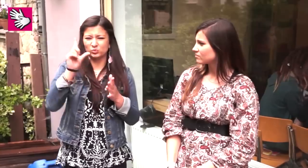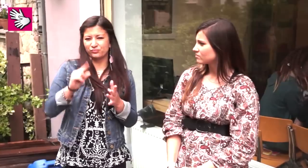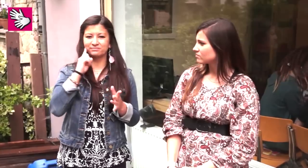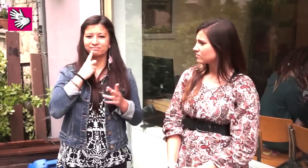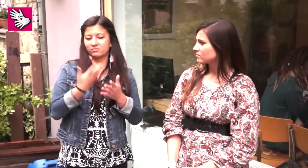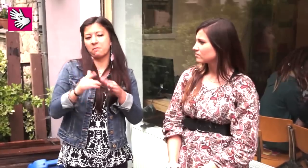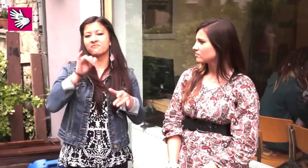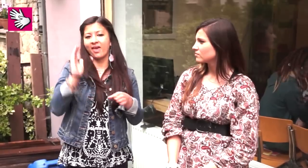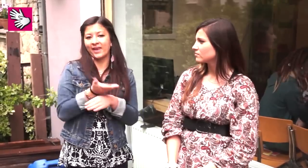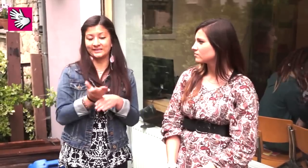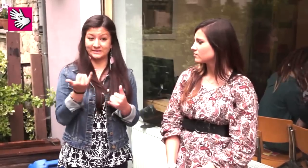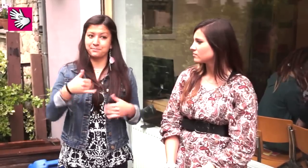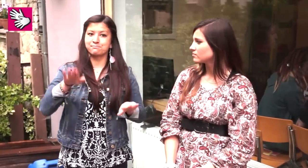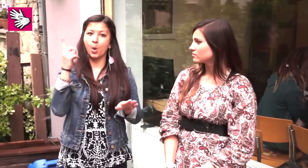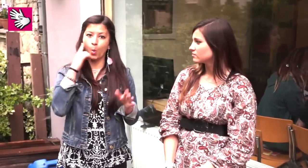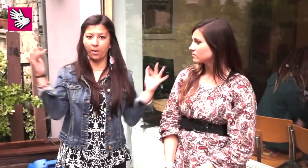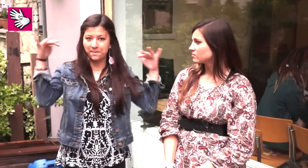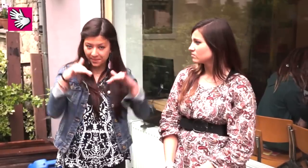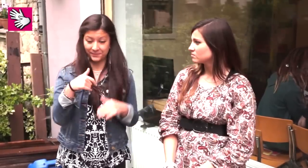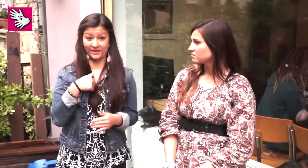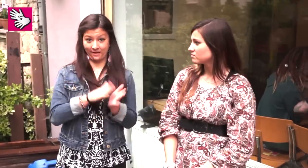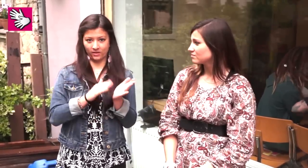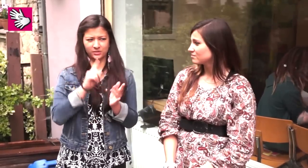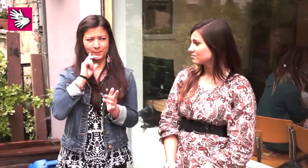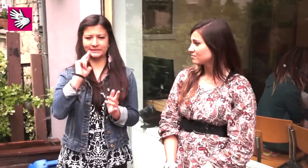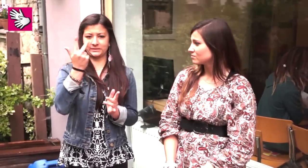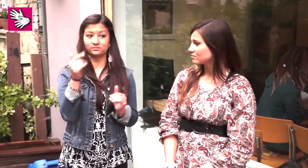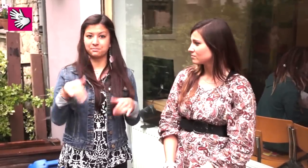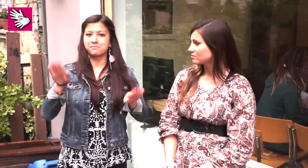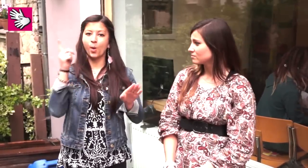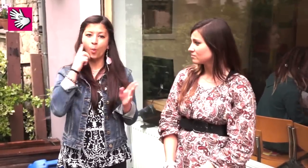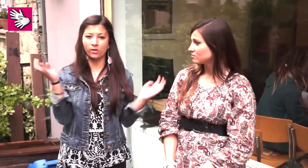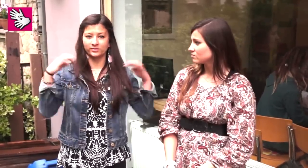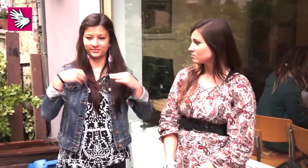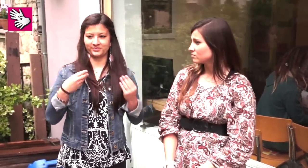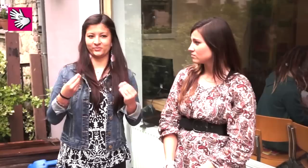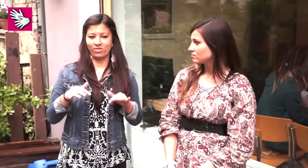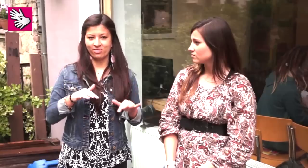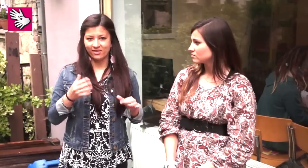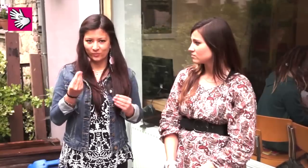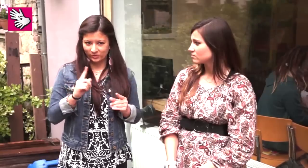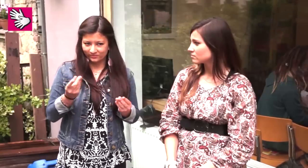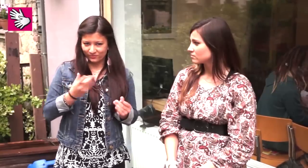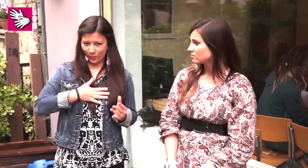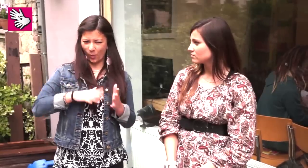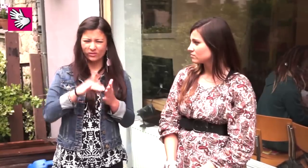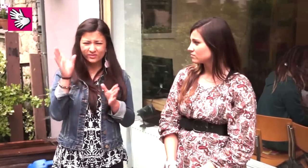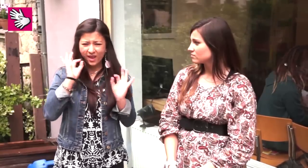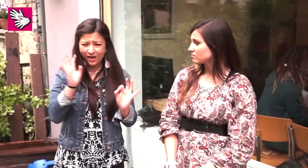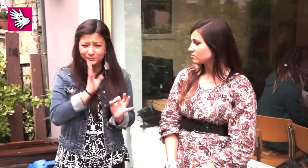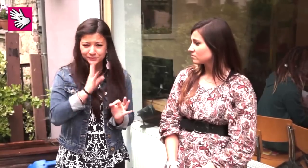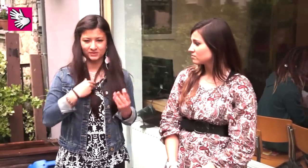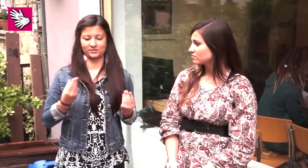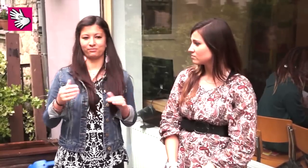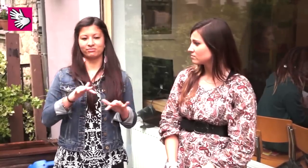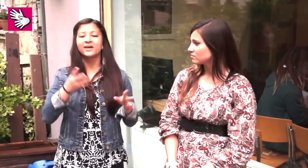es besuchen mehr lautsprachlich orientierte Kinder die Schule. Das war für mich total schwierig, da der Unterricht